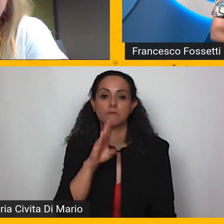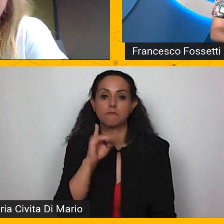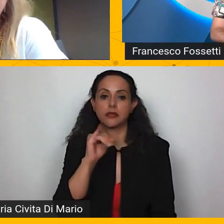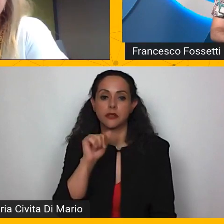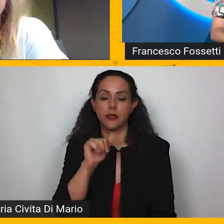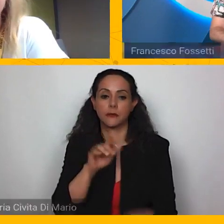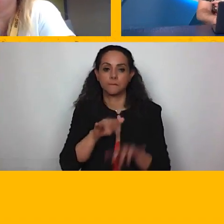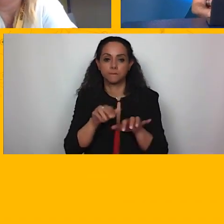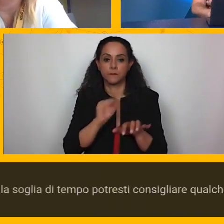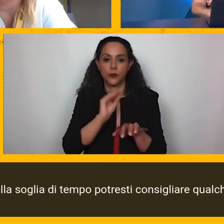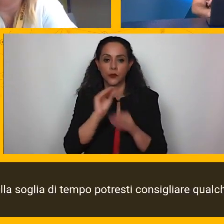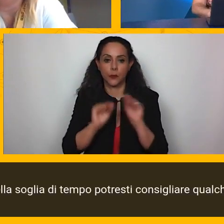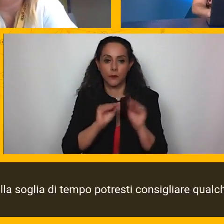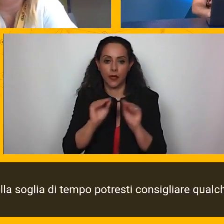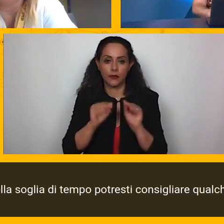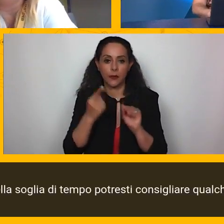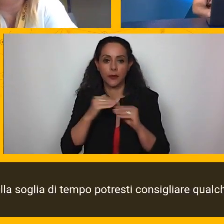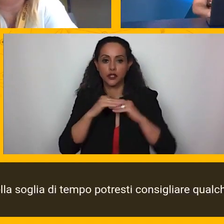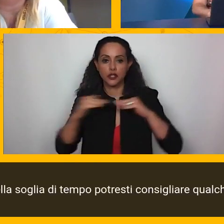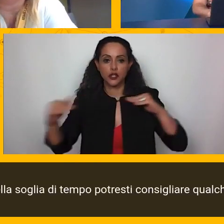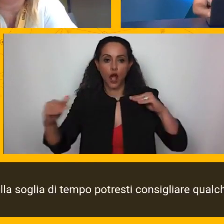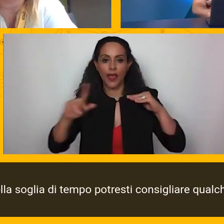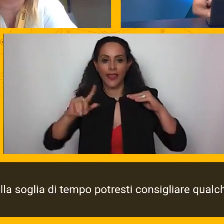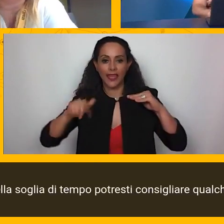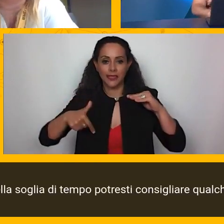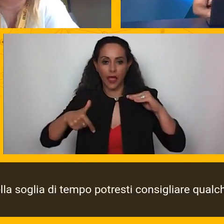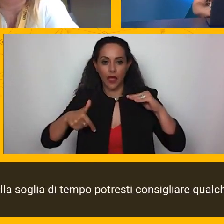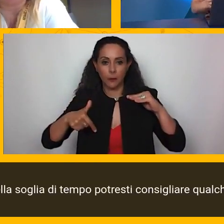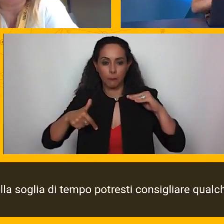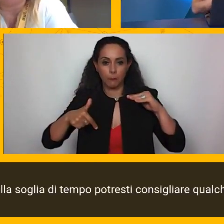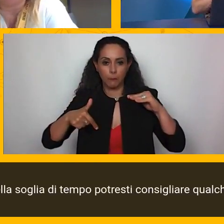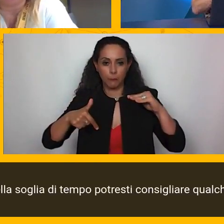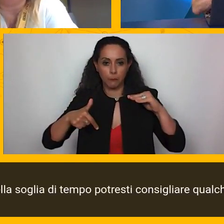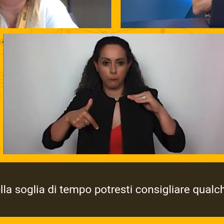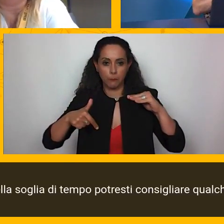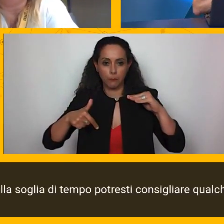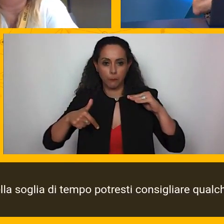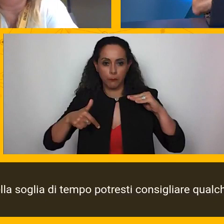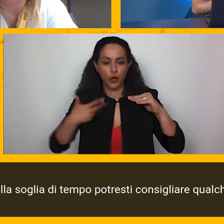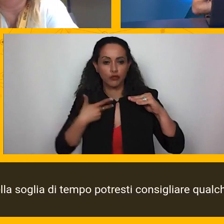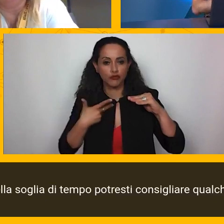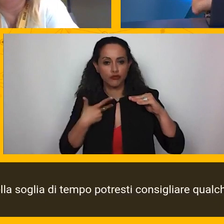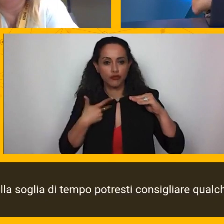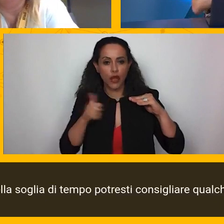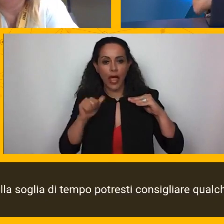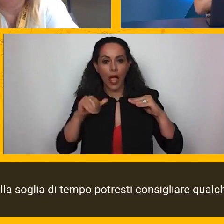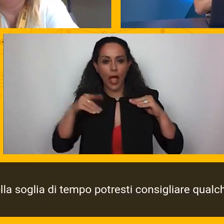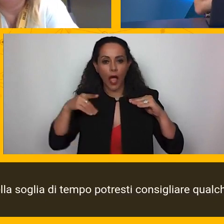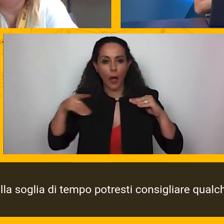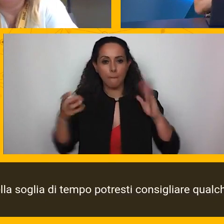un'altra domanda dice per l'impostazione della soglia di tempo potresti consigliare